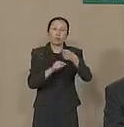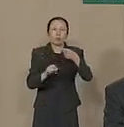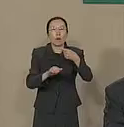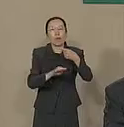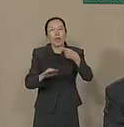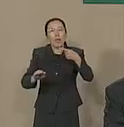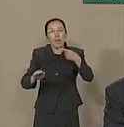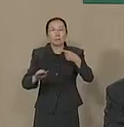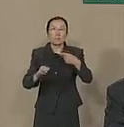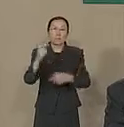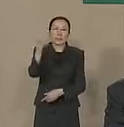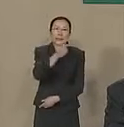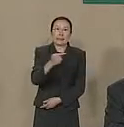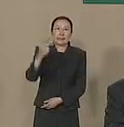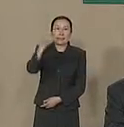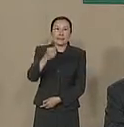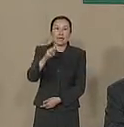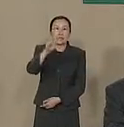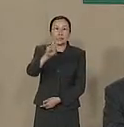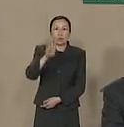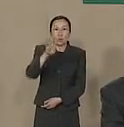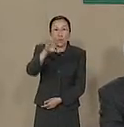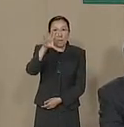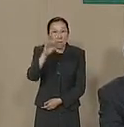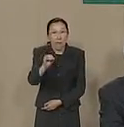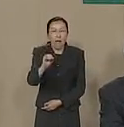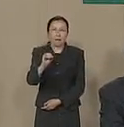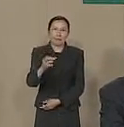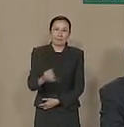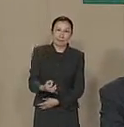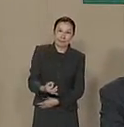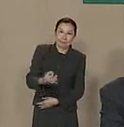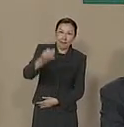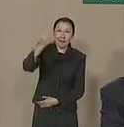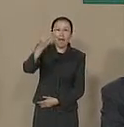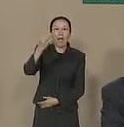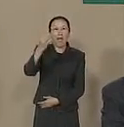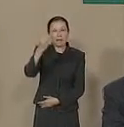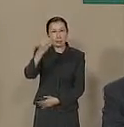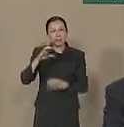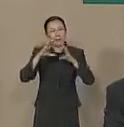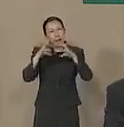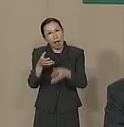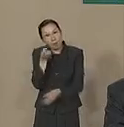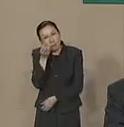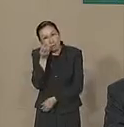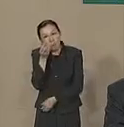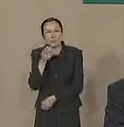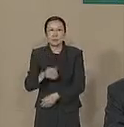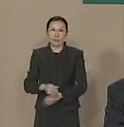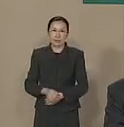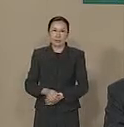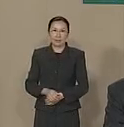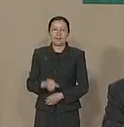なんと1024万円 こんな国も世界にありません 私たちは高校の学費は